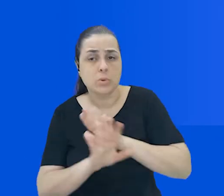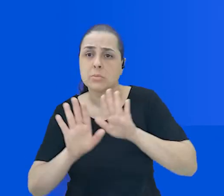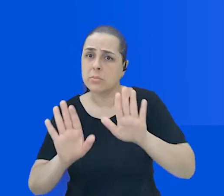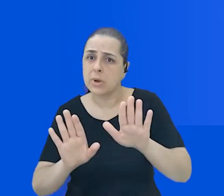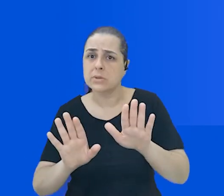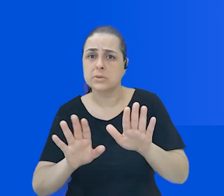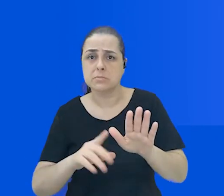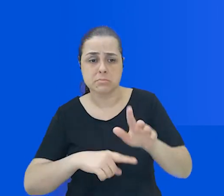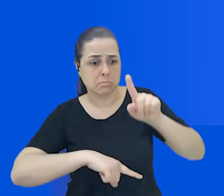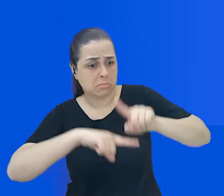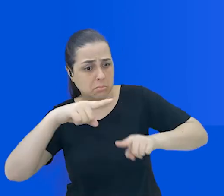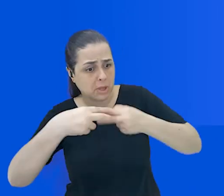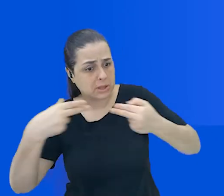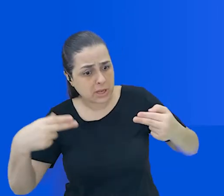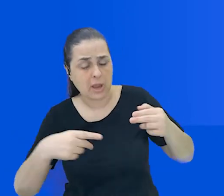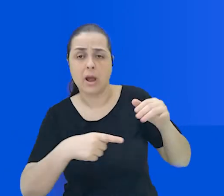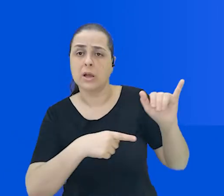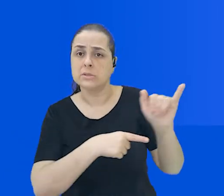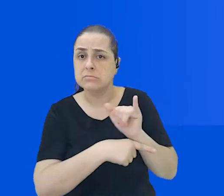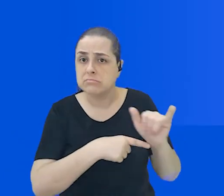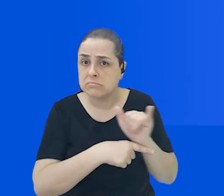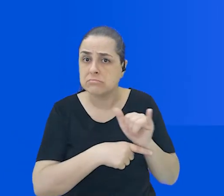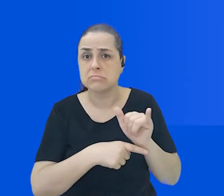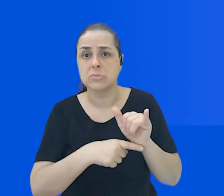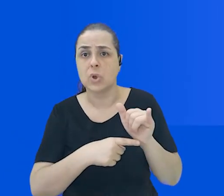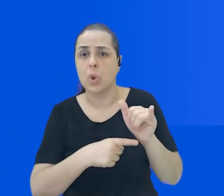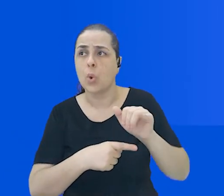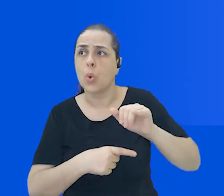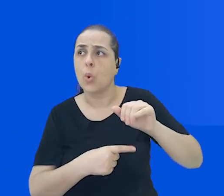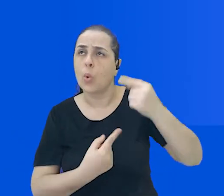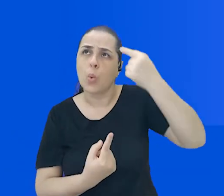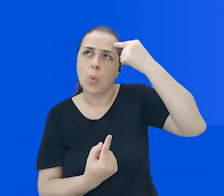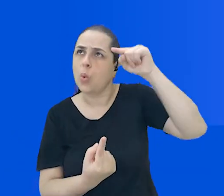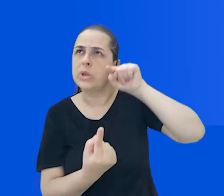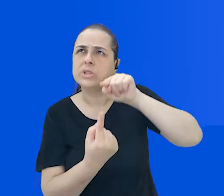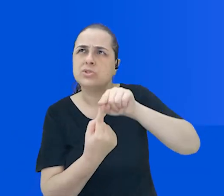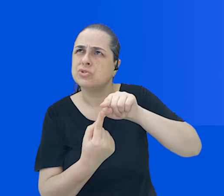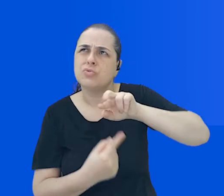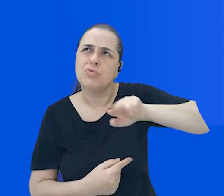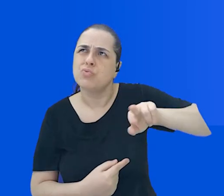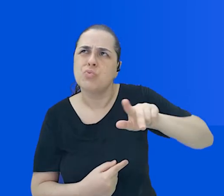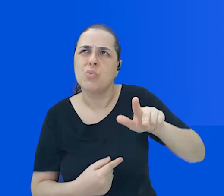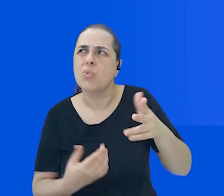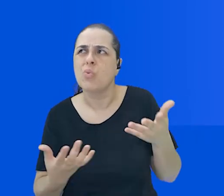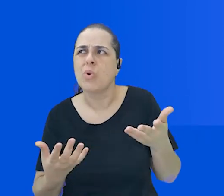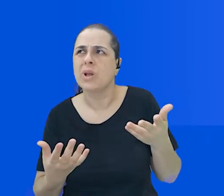que não são cognitivos, talvez, não sei se é o melhor nome, né?